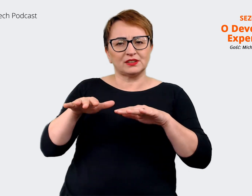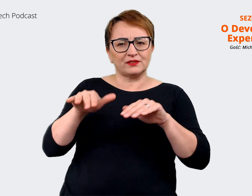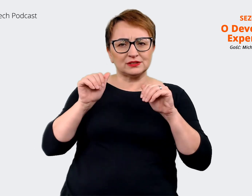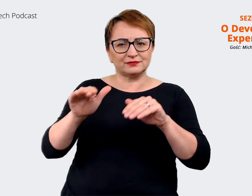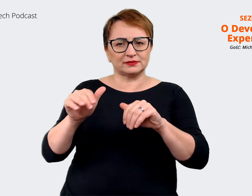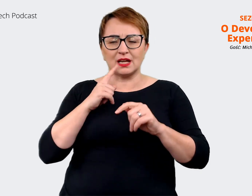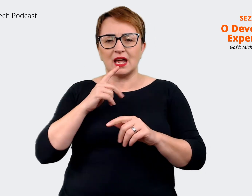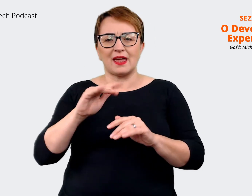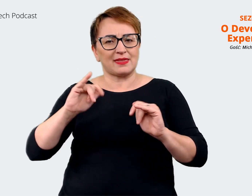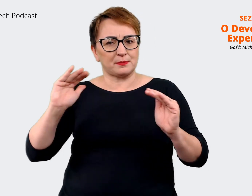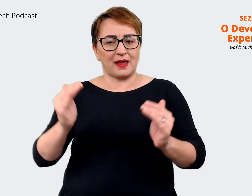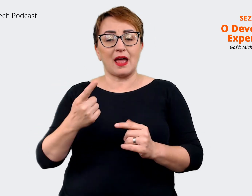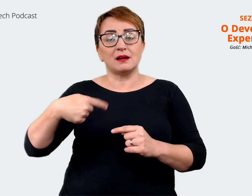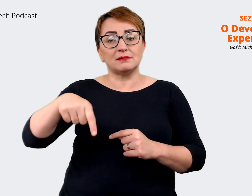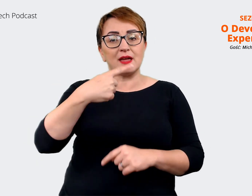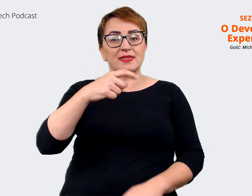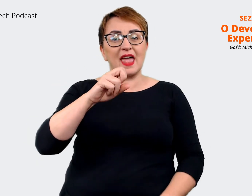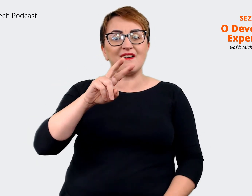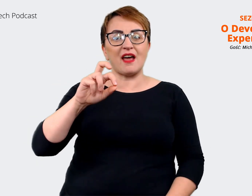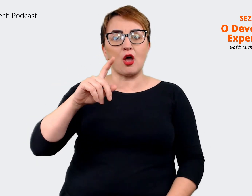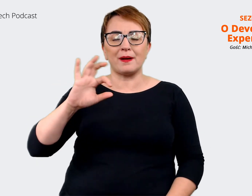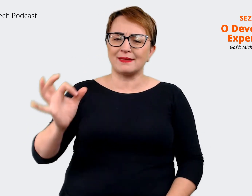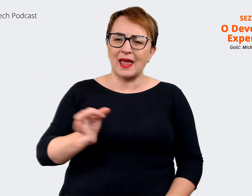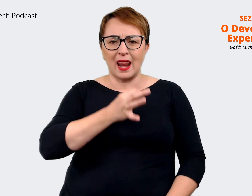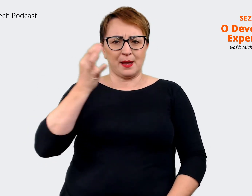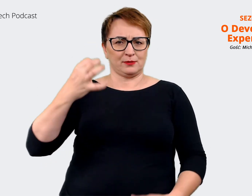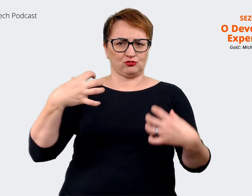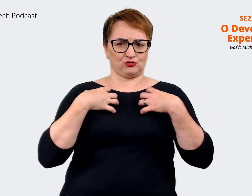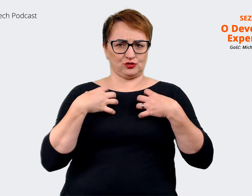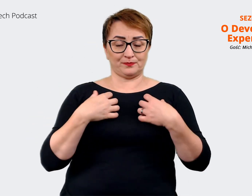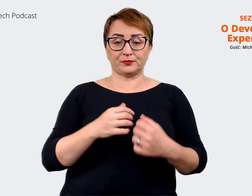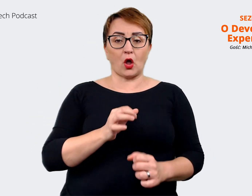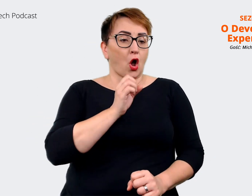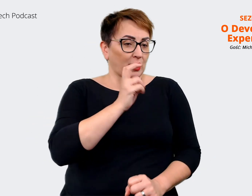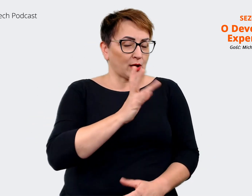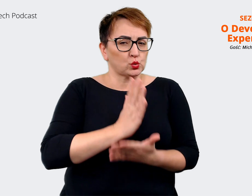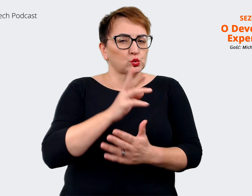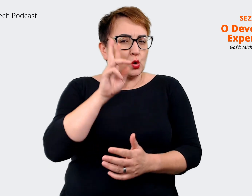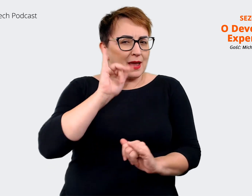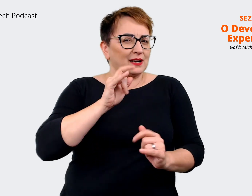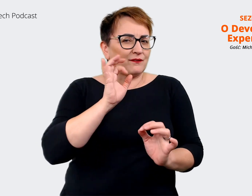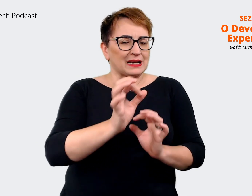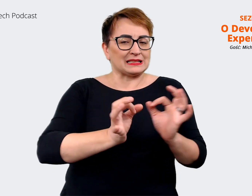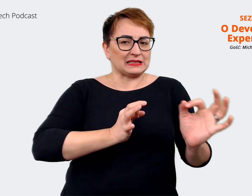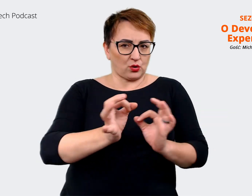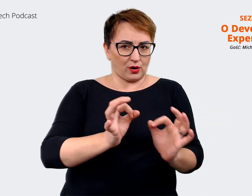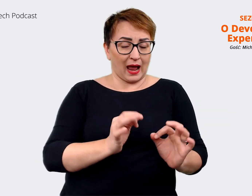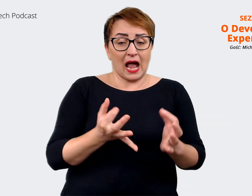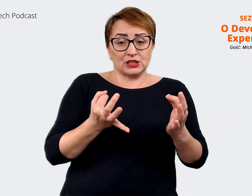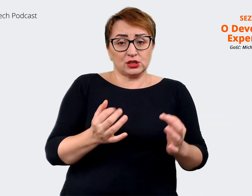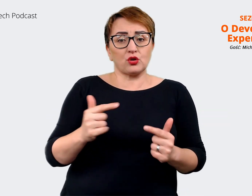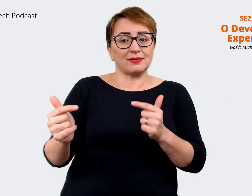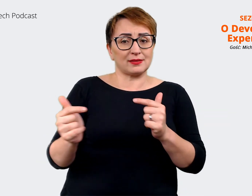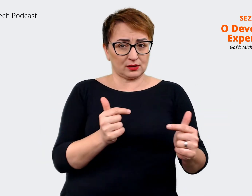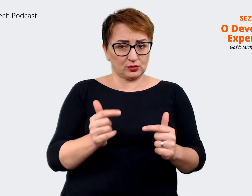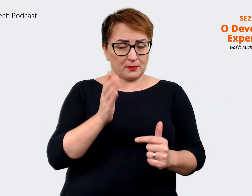najmniej i jak najlepiej się developerom żyło. Prowadzący: Dobra, to wiemy już Michał czym się zajmujesz, jaka jest Twoja historia, a to, o czym dzisiaj będziemy rozmawiać,